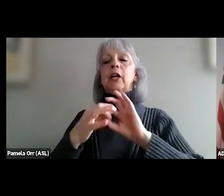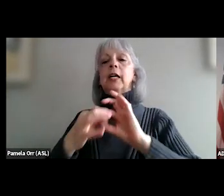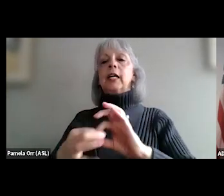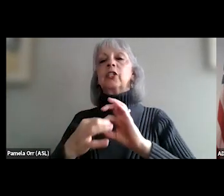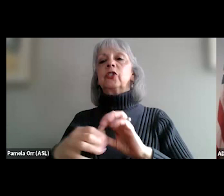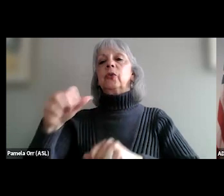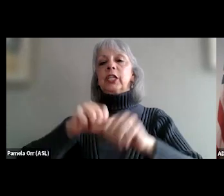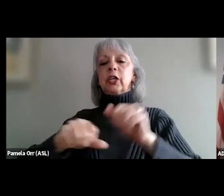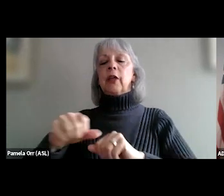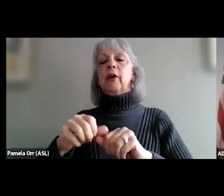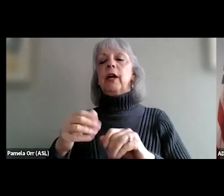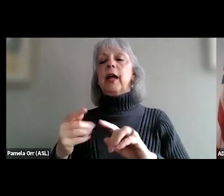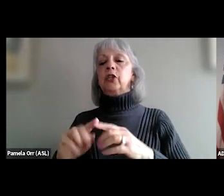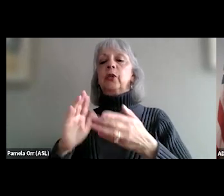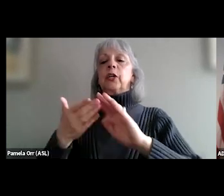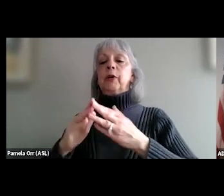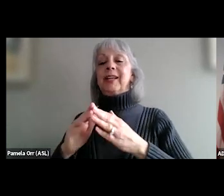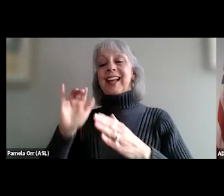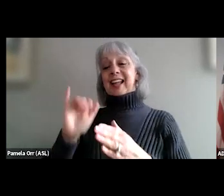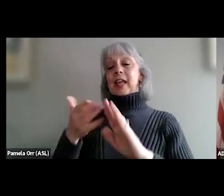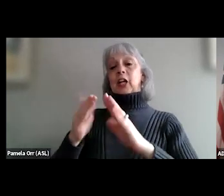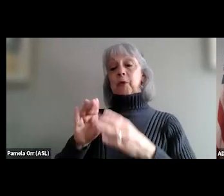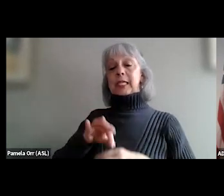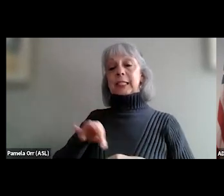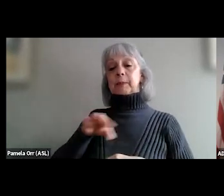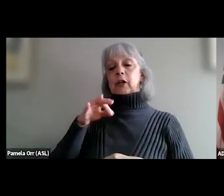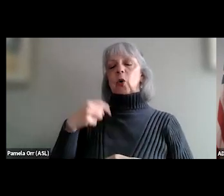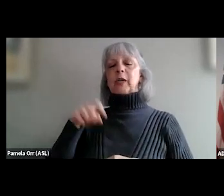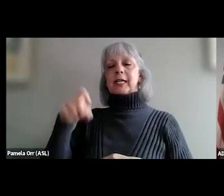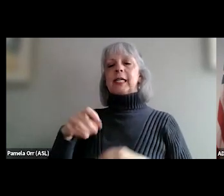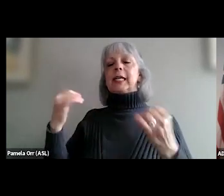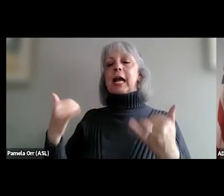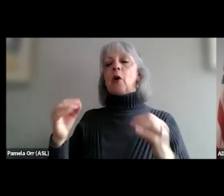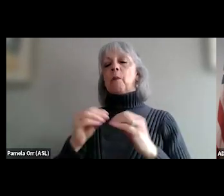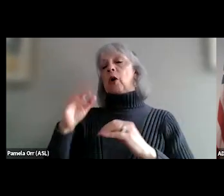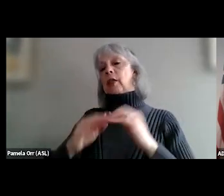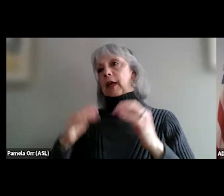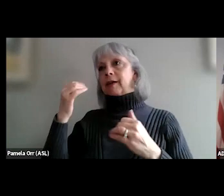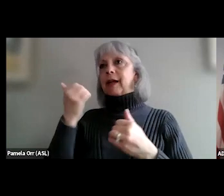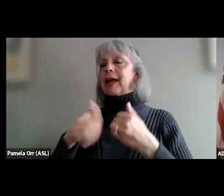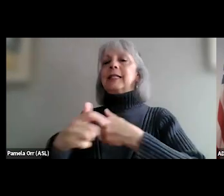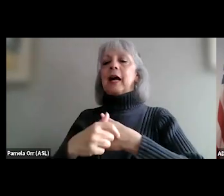Y ese espíritu de comunidad es lo que necesitamos ahora más que nunca y debemos invocarlo una y otra vez.